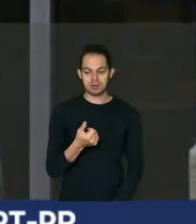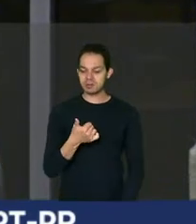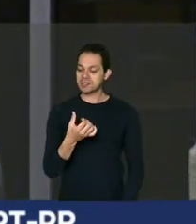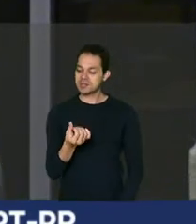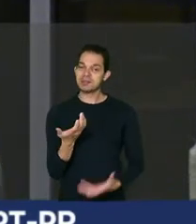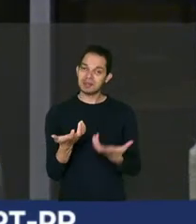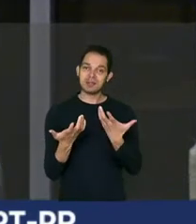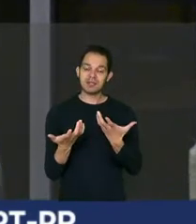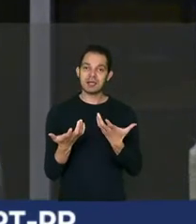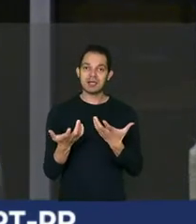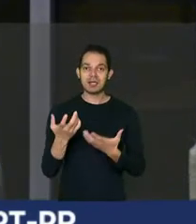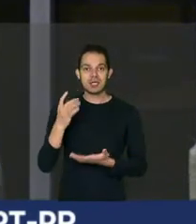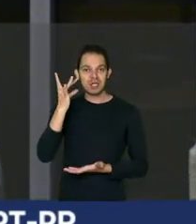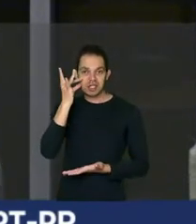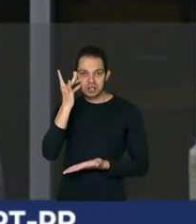DE 2016 QUERIA, AO TIRAREM A DILMA DA CADEIRA DA